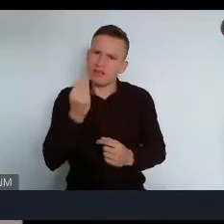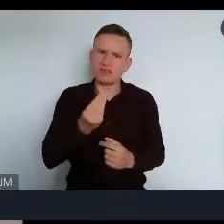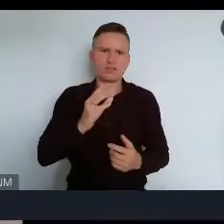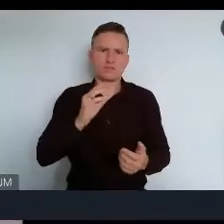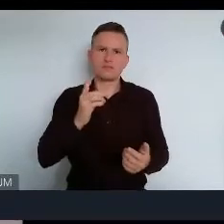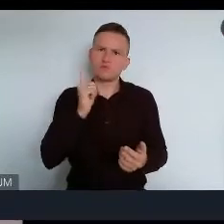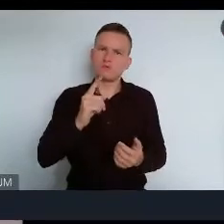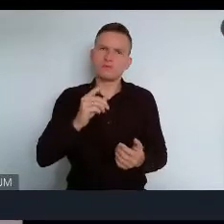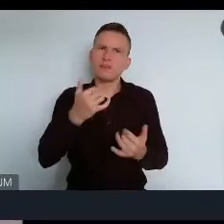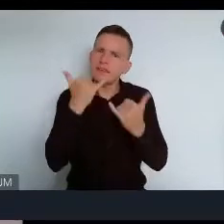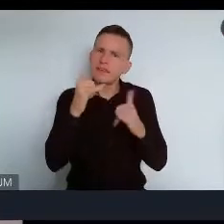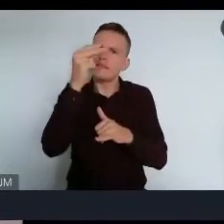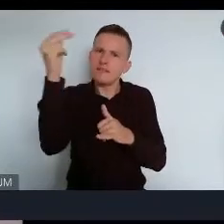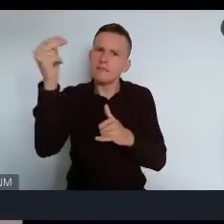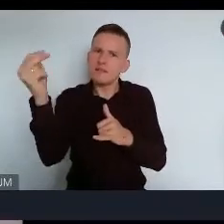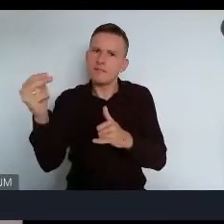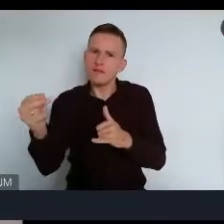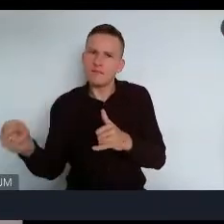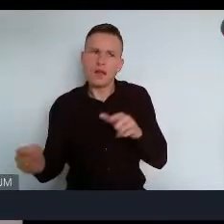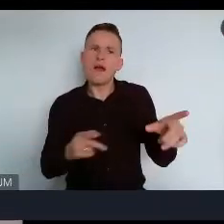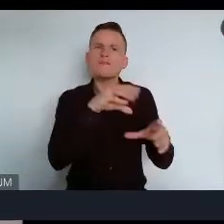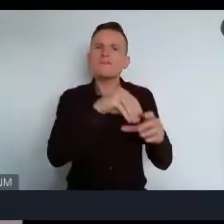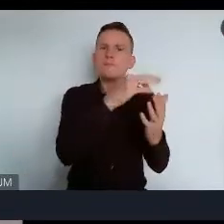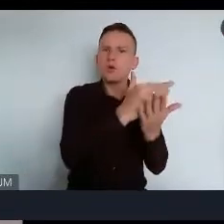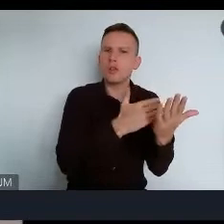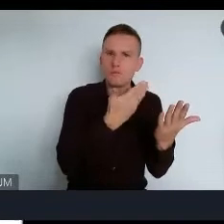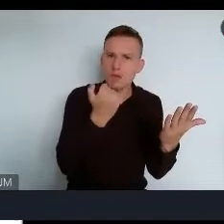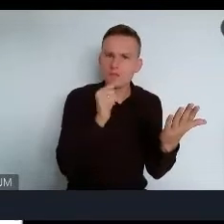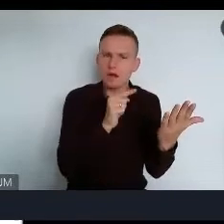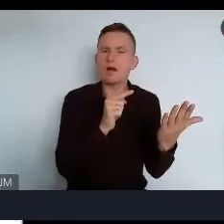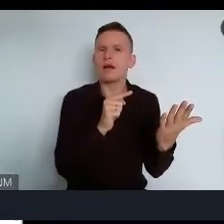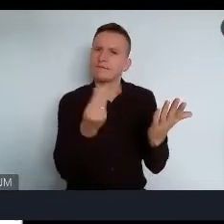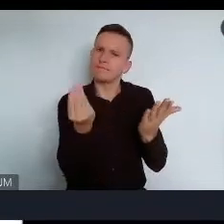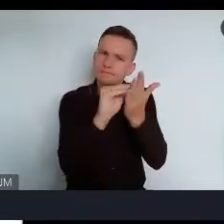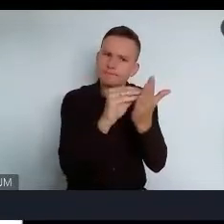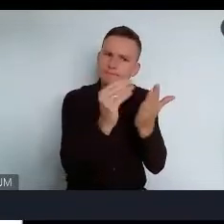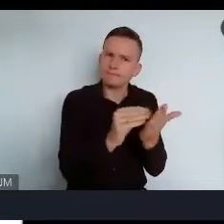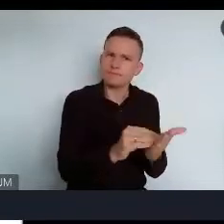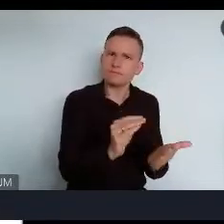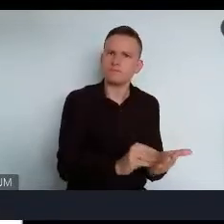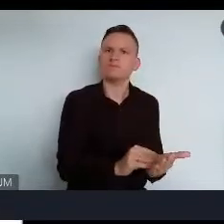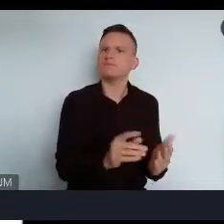które nie zostały uwzględnione, tak, abyśmy mogli je zidentyfikować i uwzględnić je wszystkie.